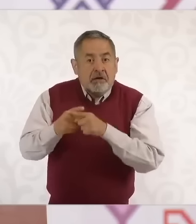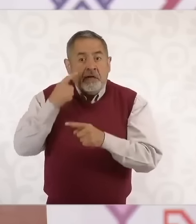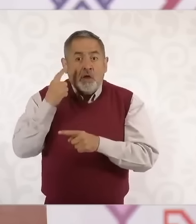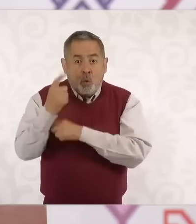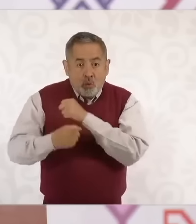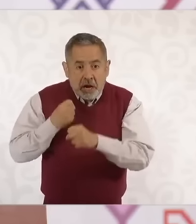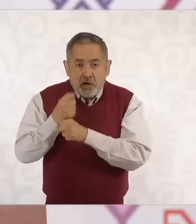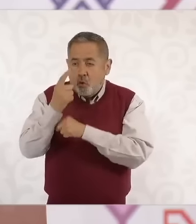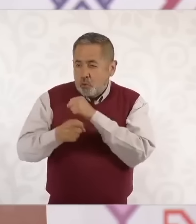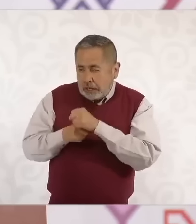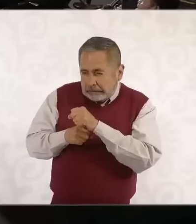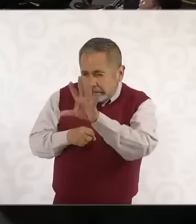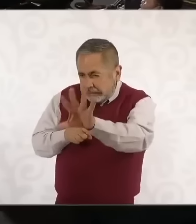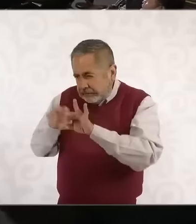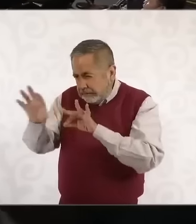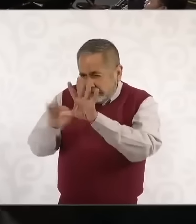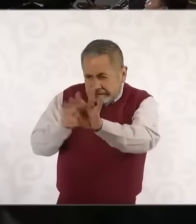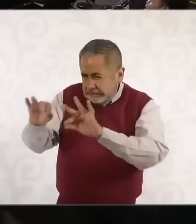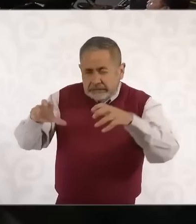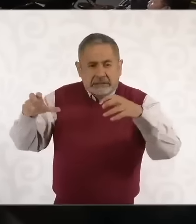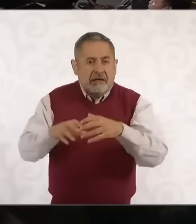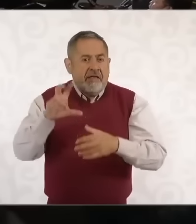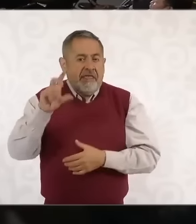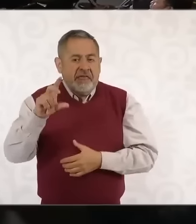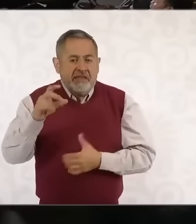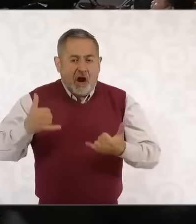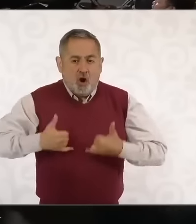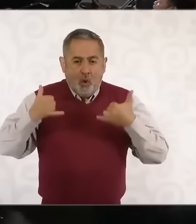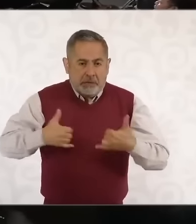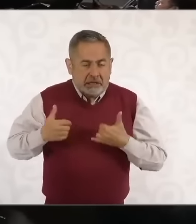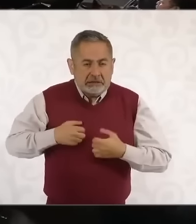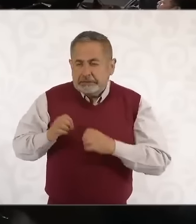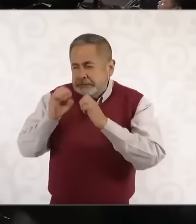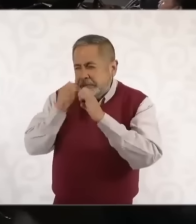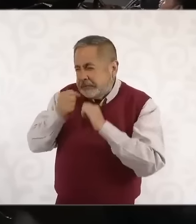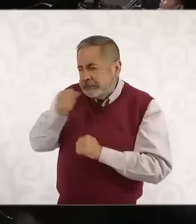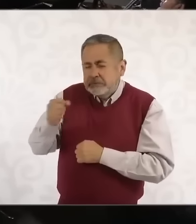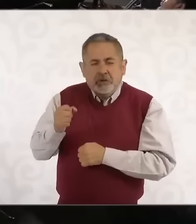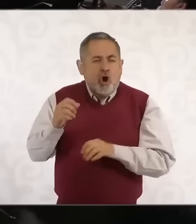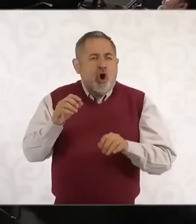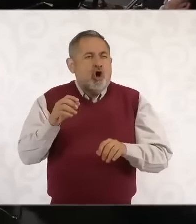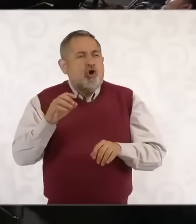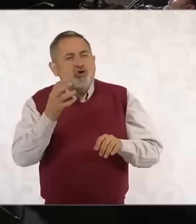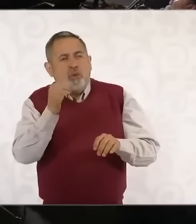alrededor de 30 jóvenes, entrevistamos a más de 800 900 jóvenes de diferentes universidades